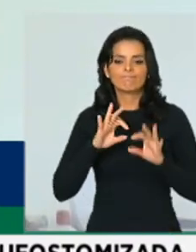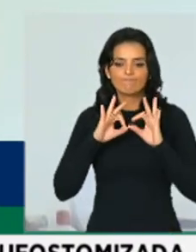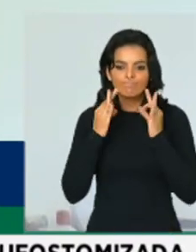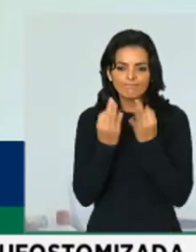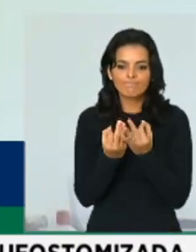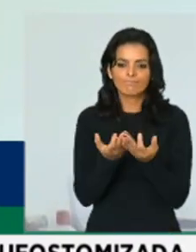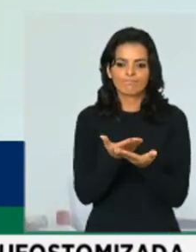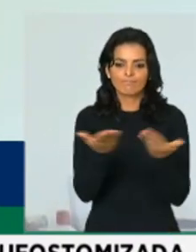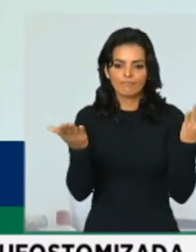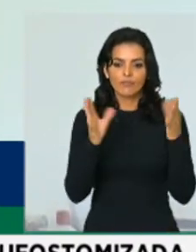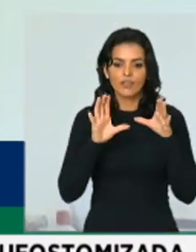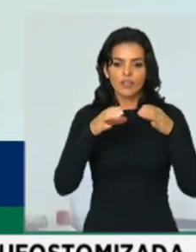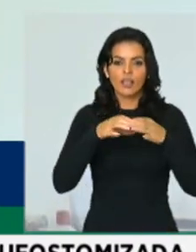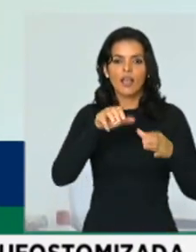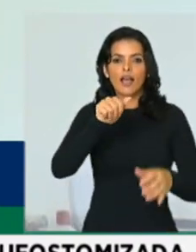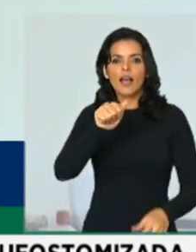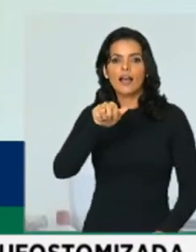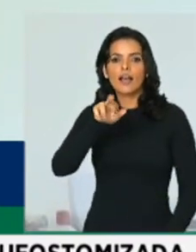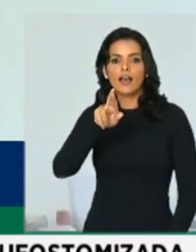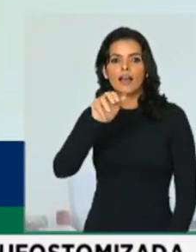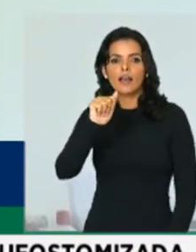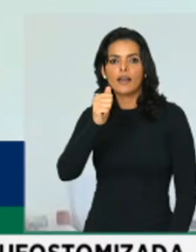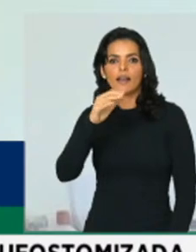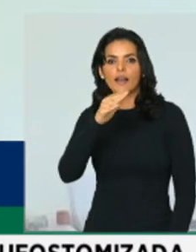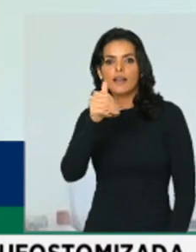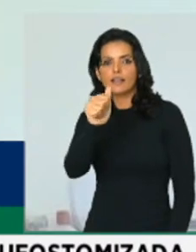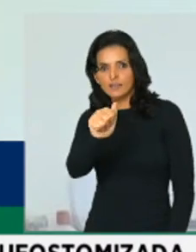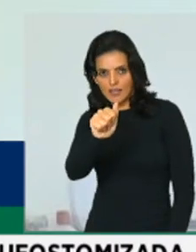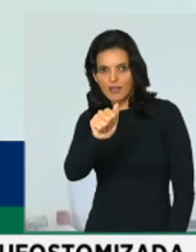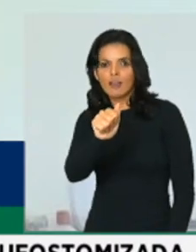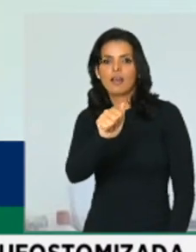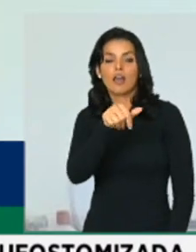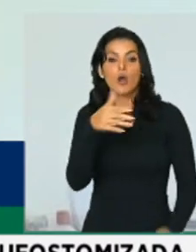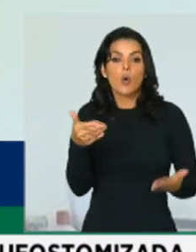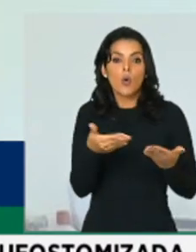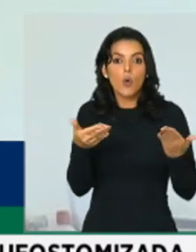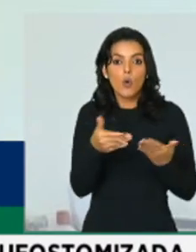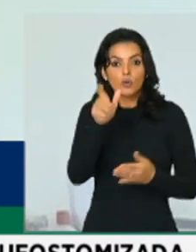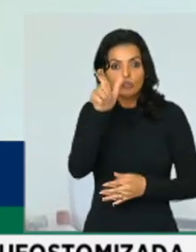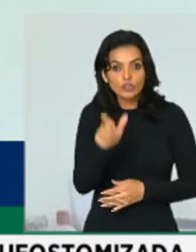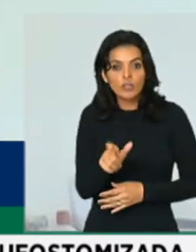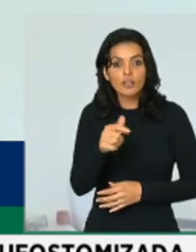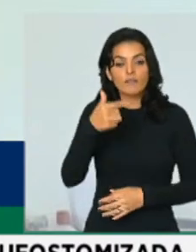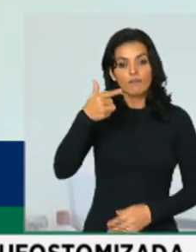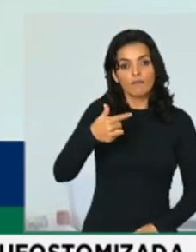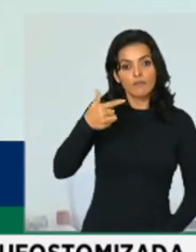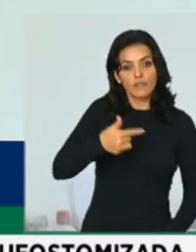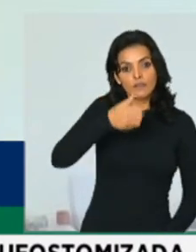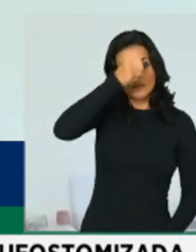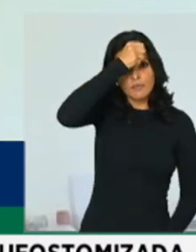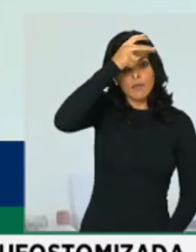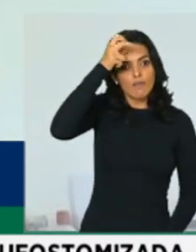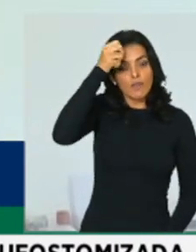QUE ESTAMOS LUTANDO PELA REPRESENTATIVIDADE POLÍTICA JÁ SOMOS POUCOS E NESSE DIA PERDER MAIS UM REPRESENTANTE INDÍGENA. MEUS SENTIMENTOS E